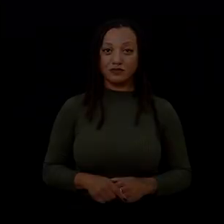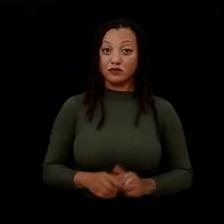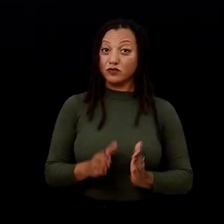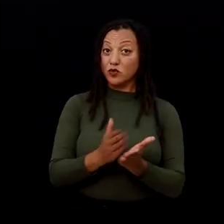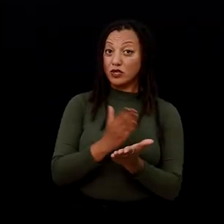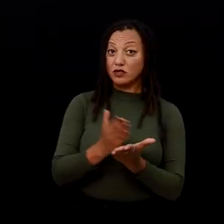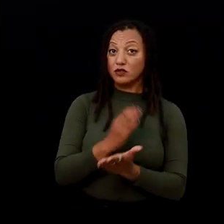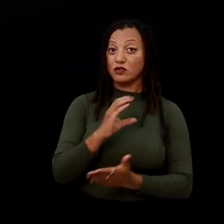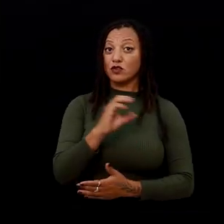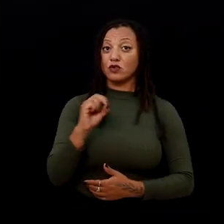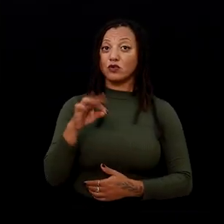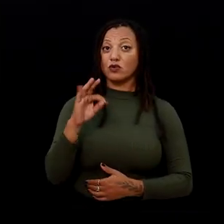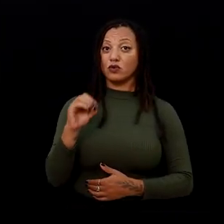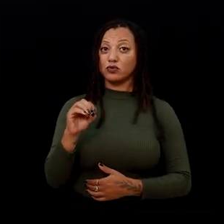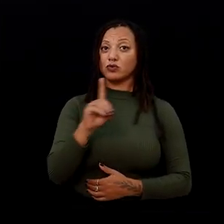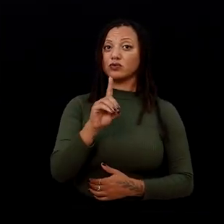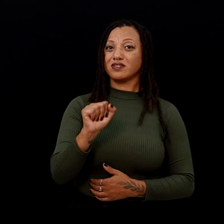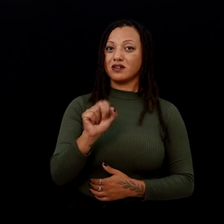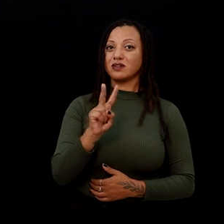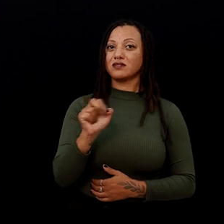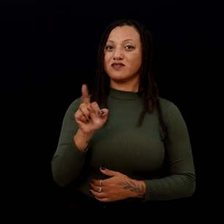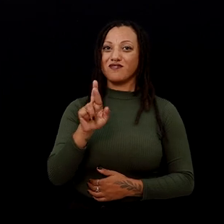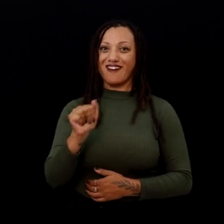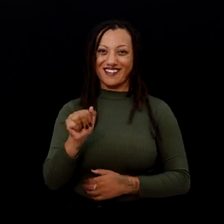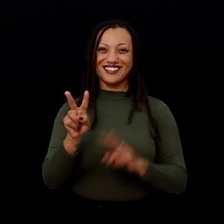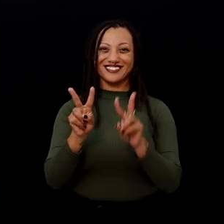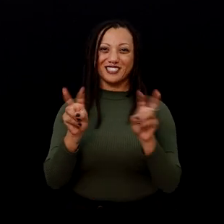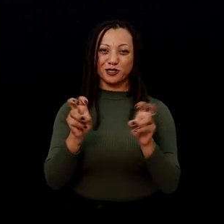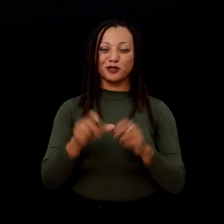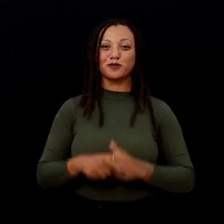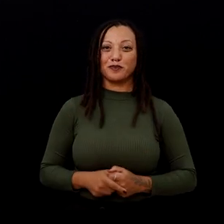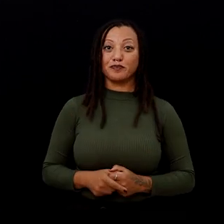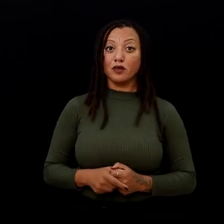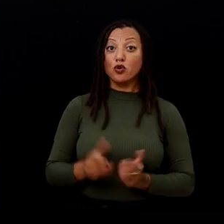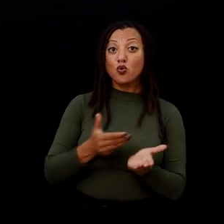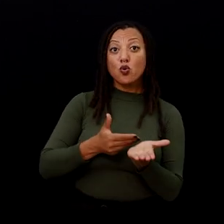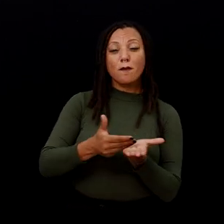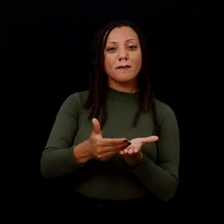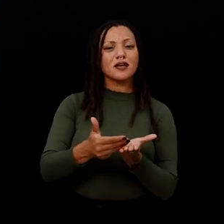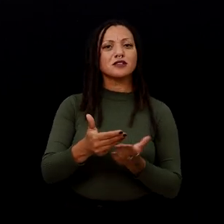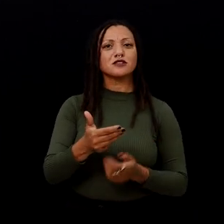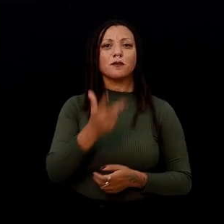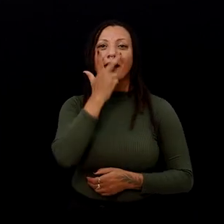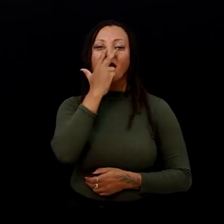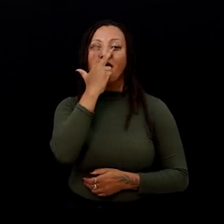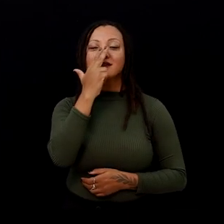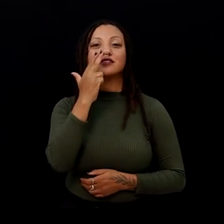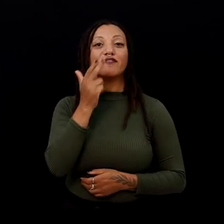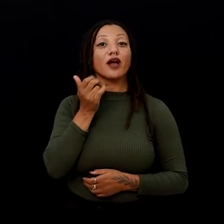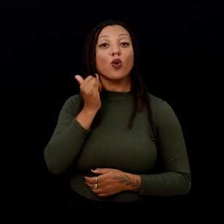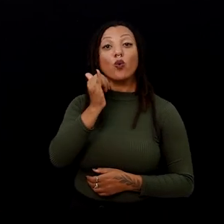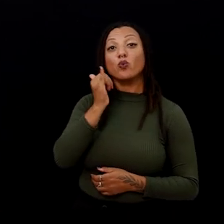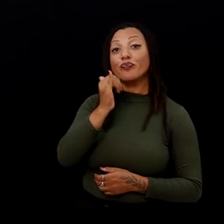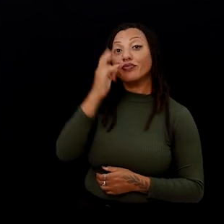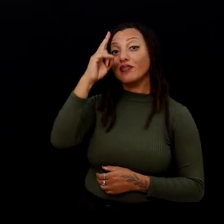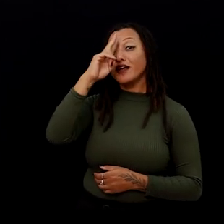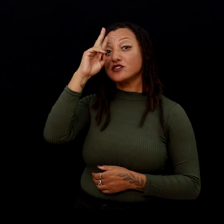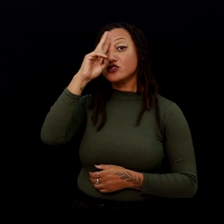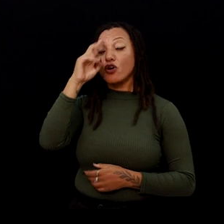O conto "O caso da vara", tipo quando começa, ele trai... É como se ele fosse contar a história do Damião,